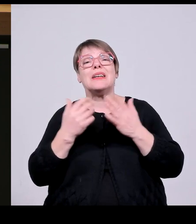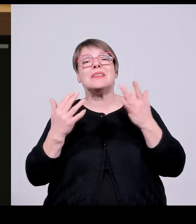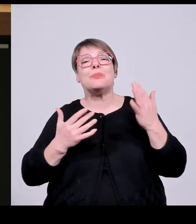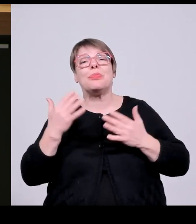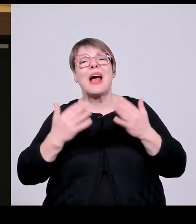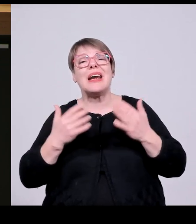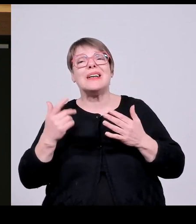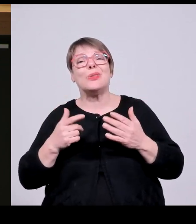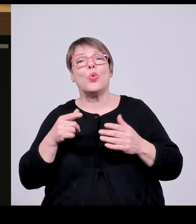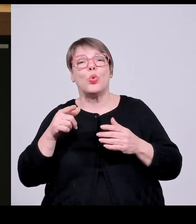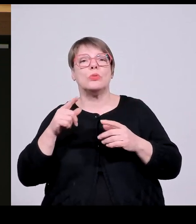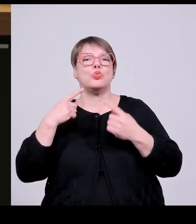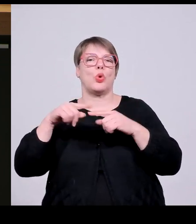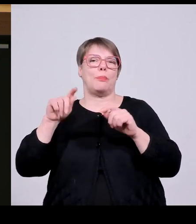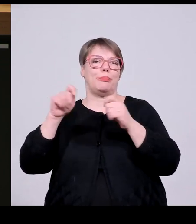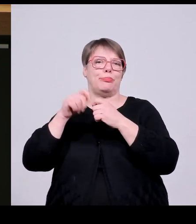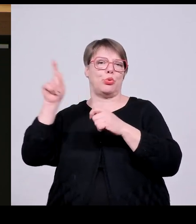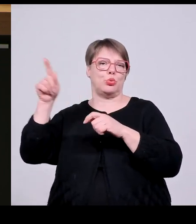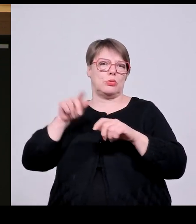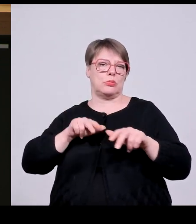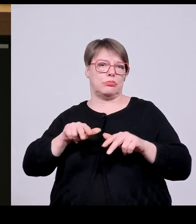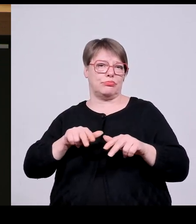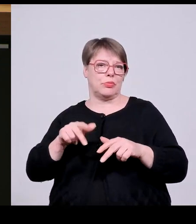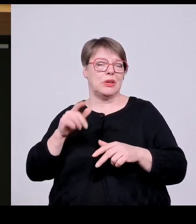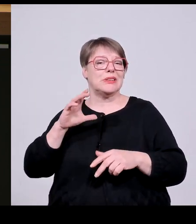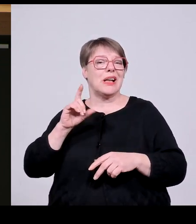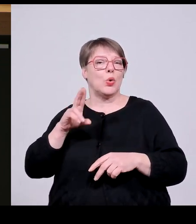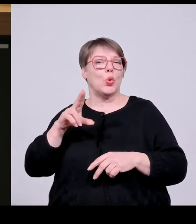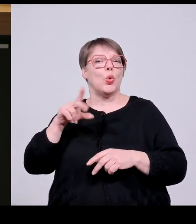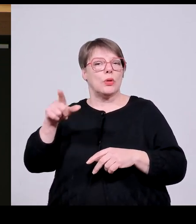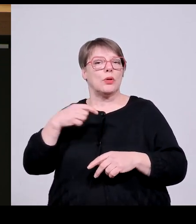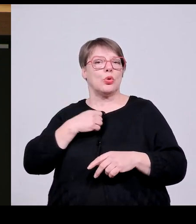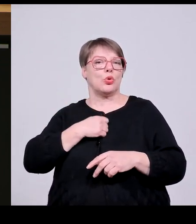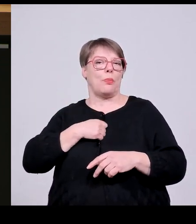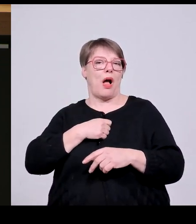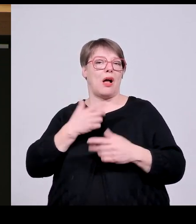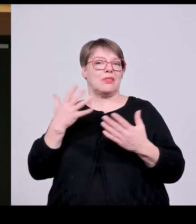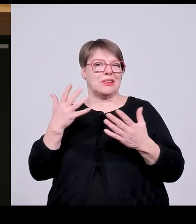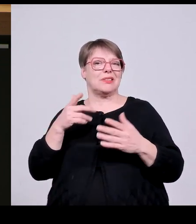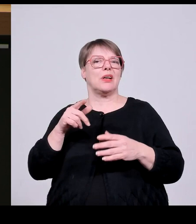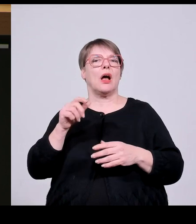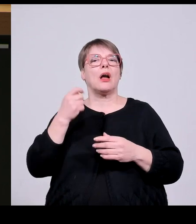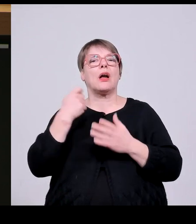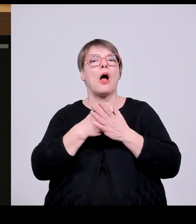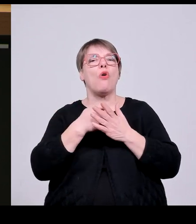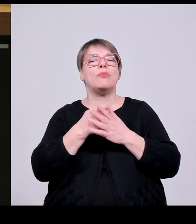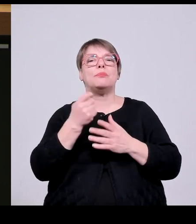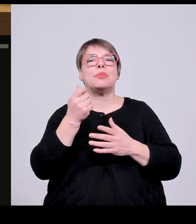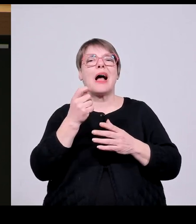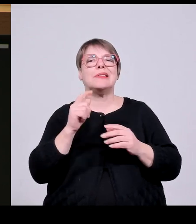Also: Wer Neubau in den letzten Jahren vor dem Krieg befördern hätte wollen, hätte an der Bodenpreis-Berechnung